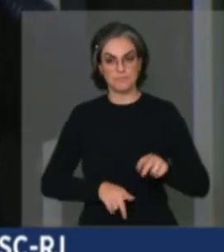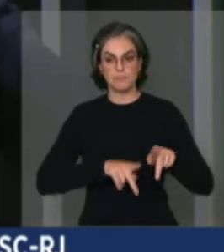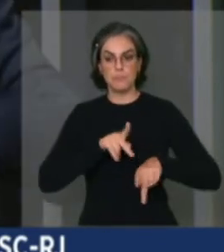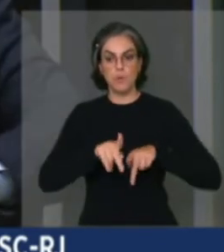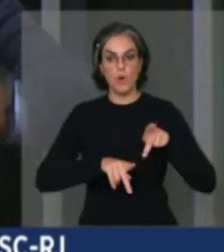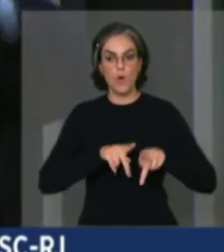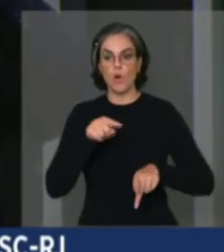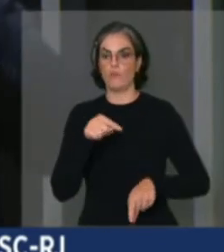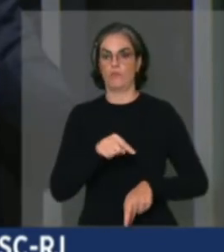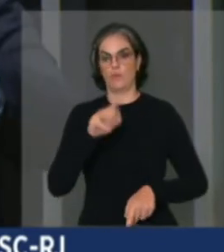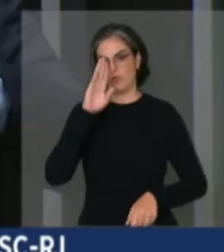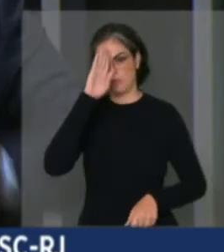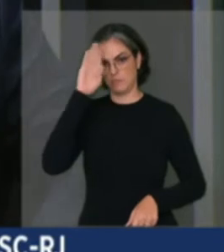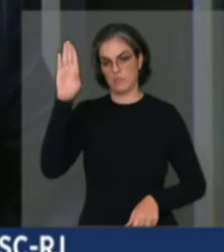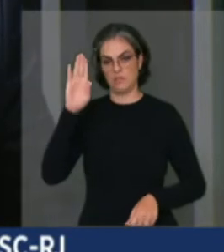PORQUE O POVO É O DETENTOR DO PODER, ESTARIA SENDO MONTADO